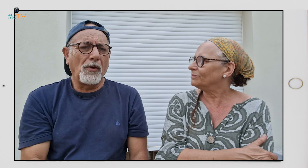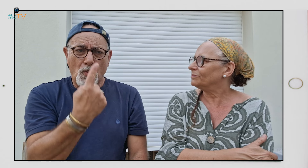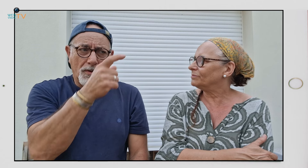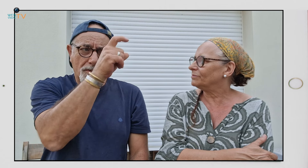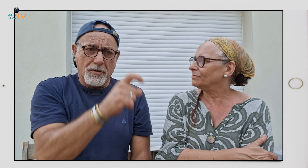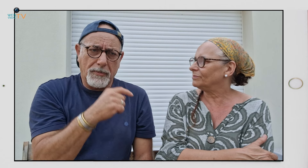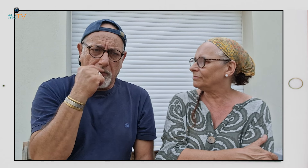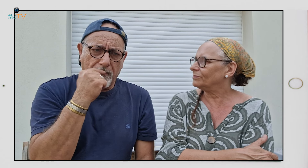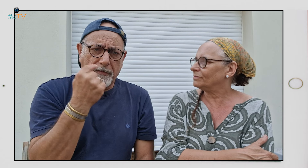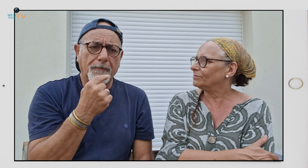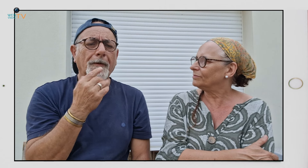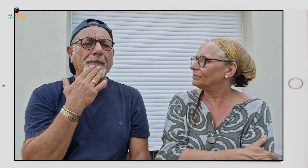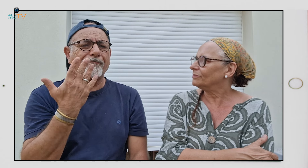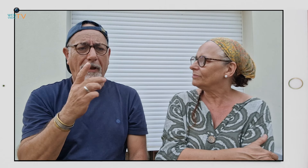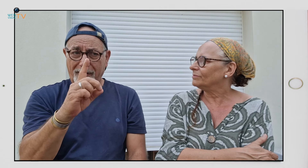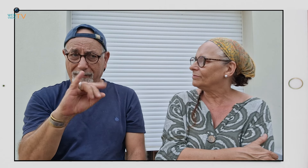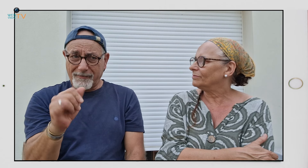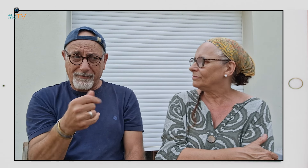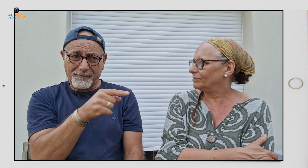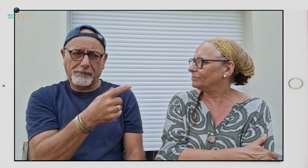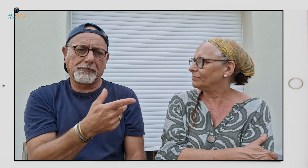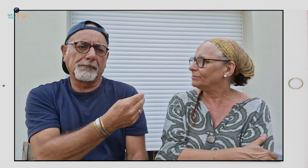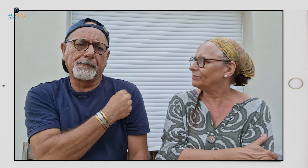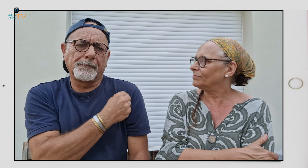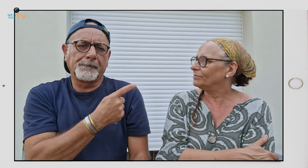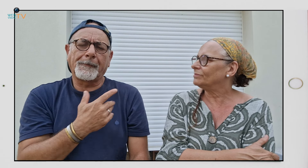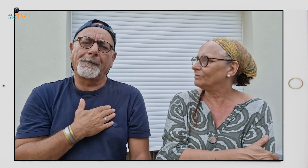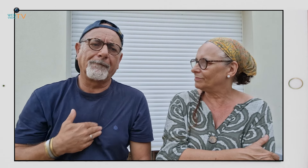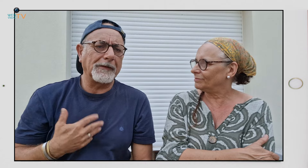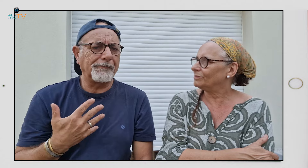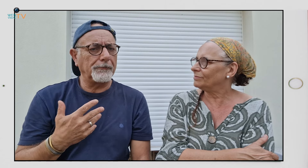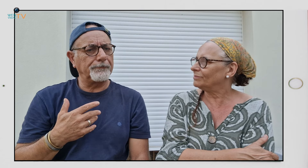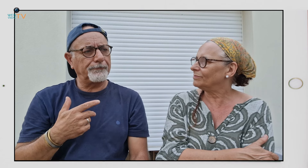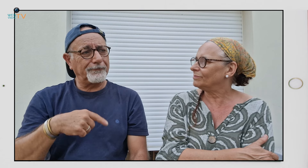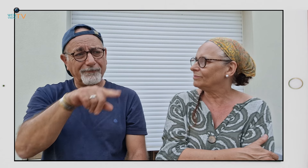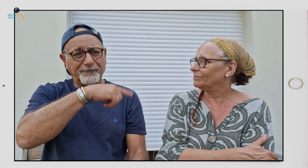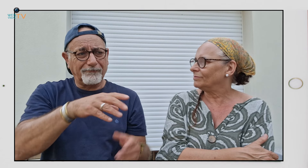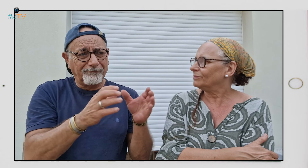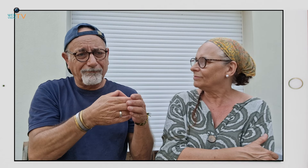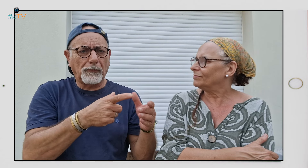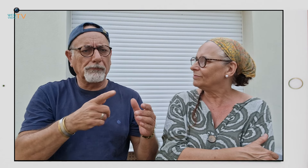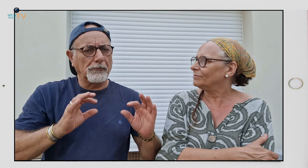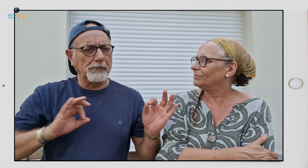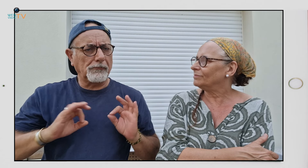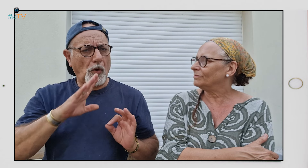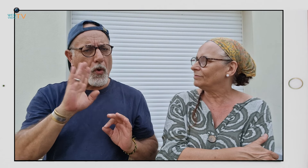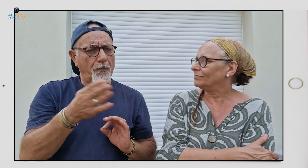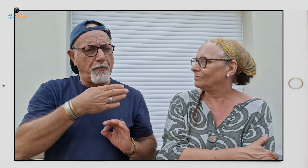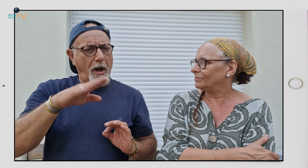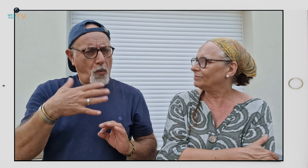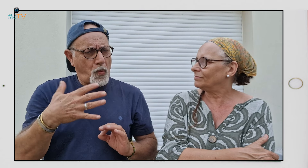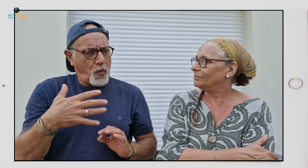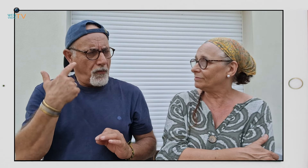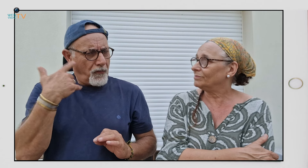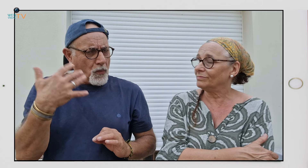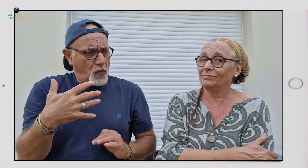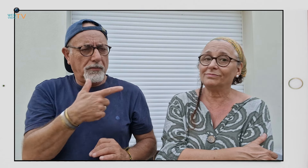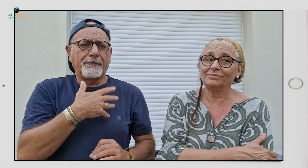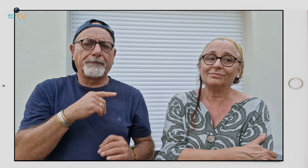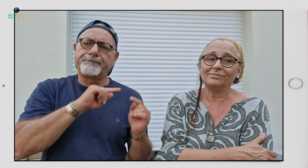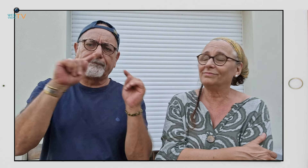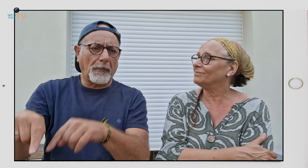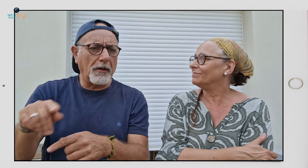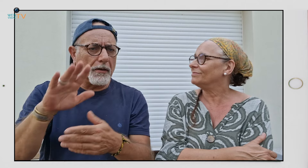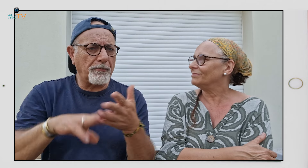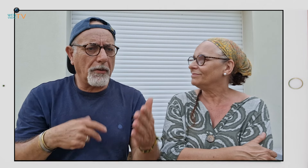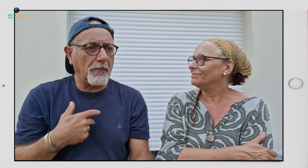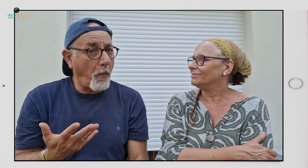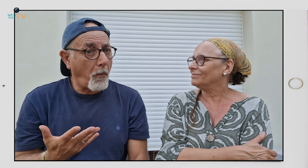Había un hombre, DJ, que quería hacer una ópera muy conocida en Barcelona,